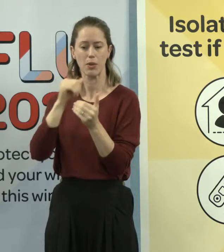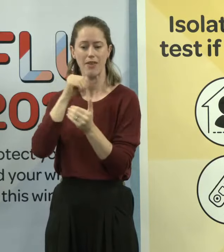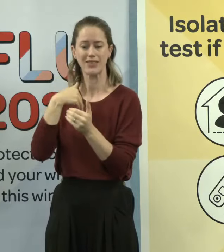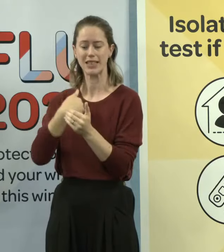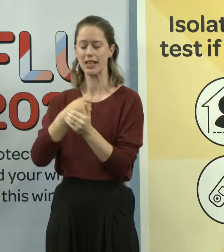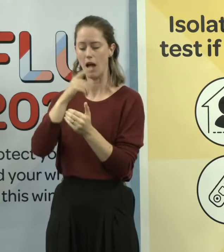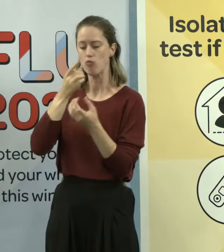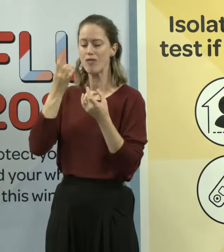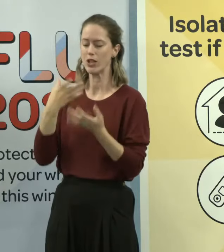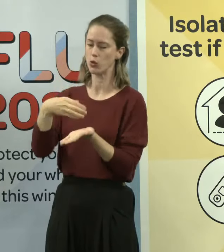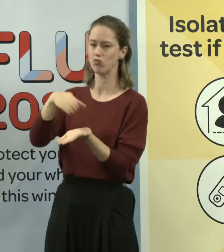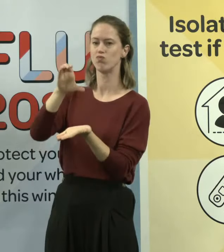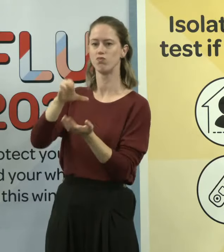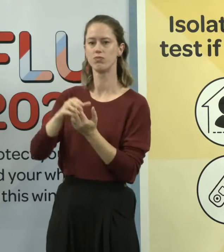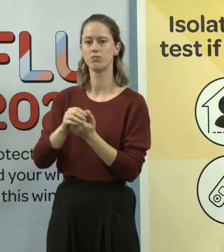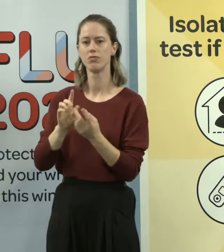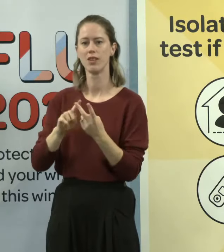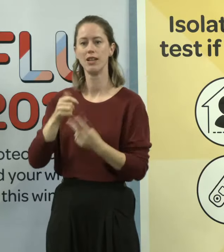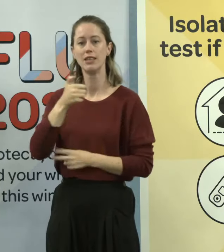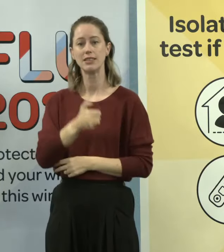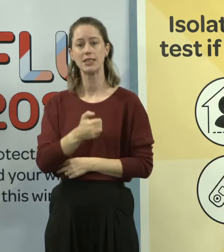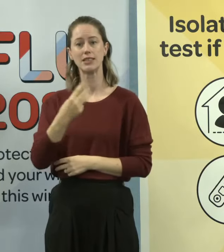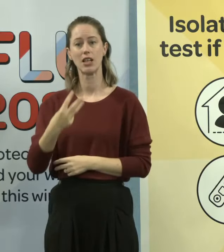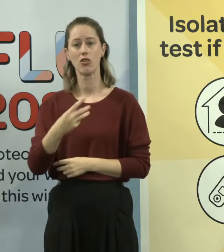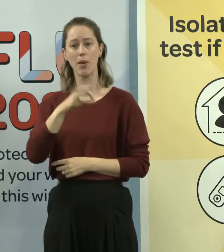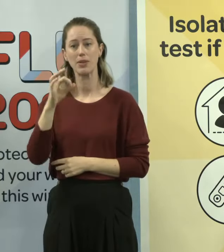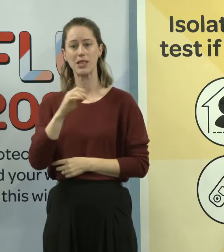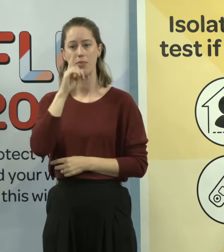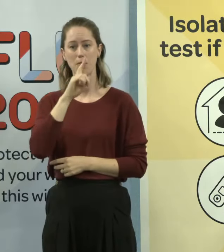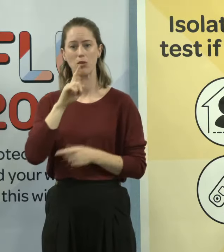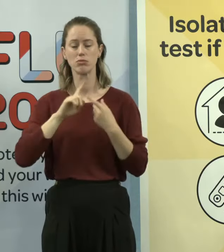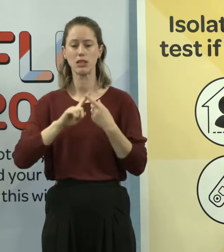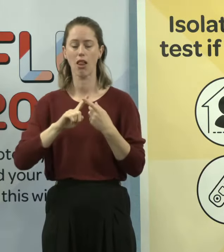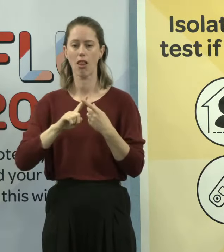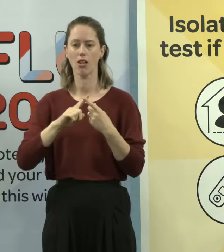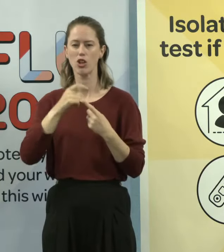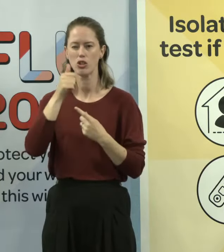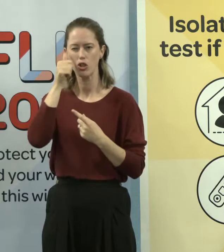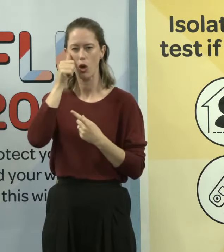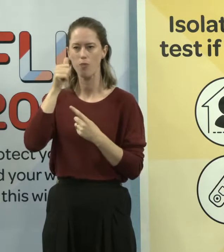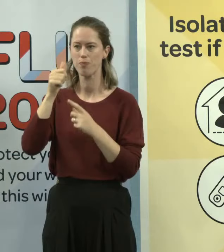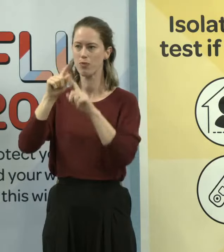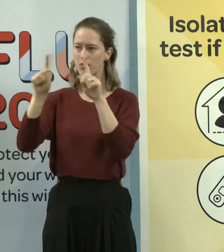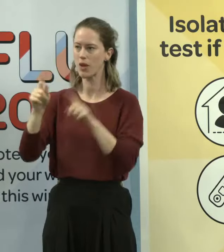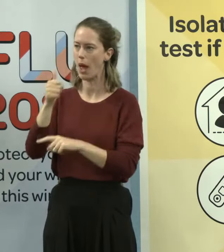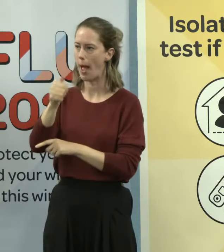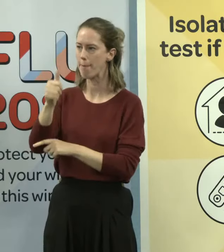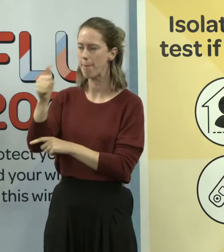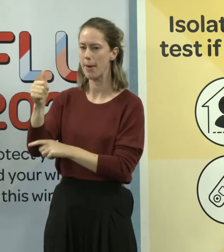tangata kei te tango te whakamahi i ta ratou kano kano haere ki te wahi i tonoa ai,